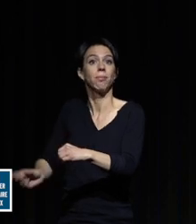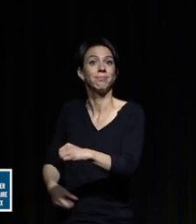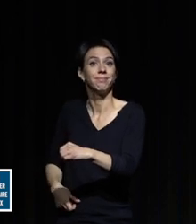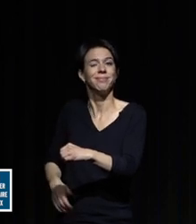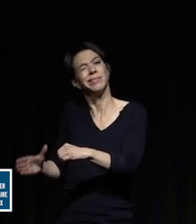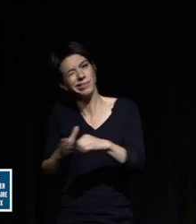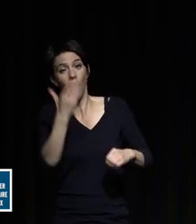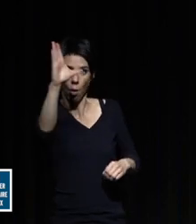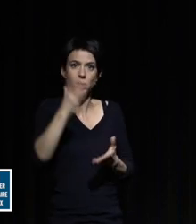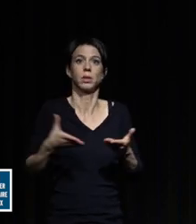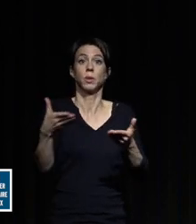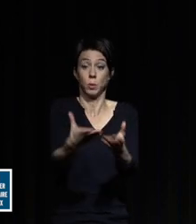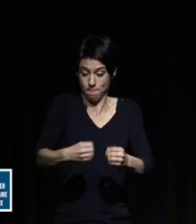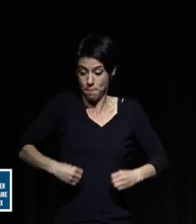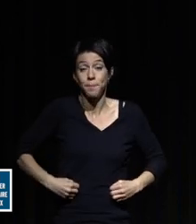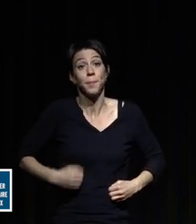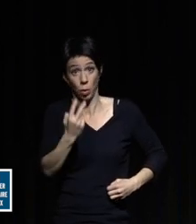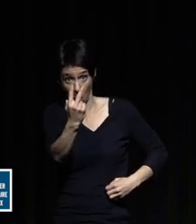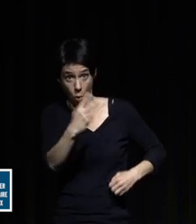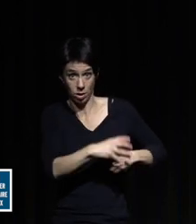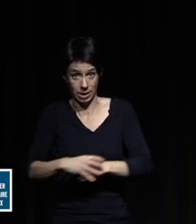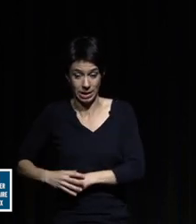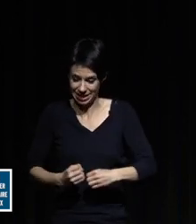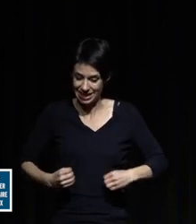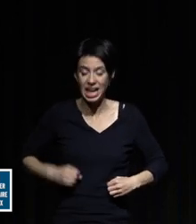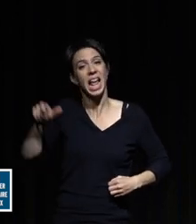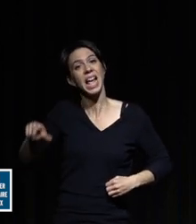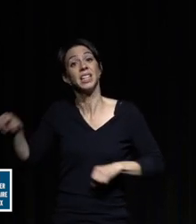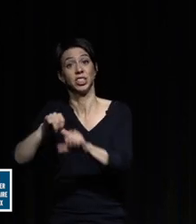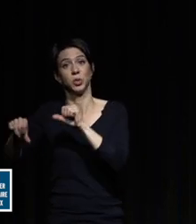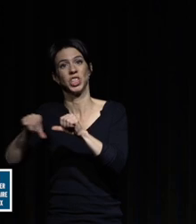les chirurgiens parce qu'un kyste bilatérales le chirurgien il va toucher aux deux ovins et